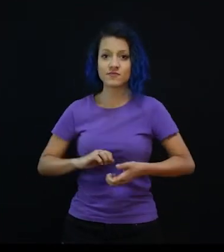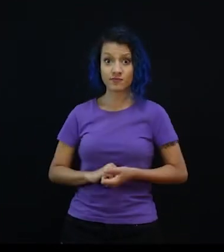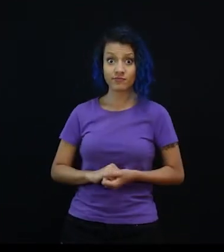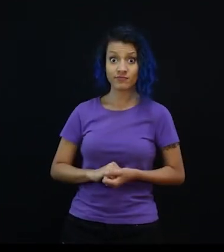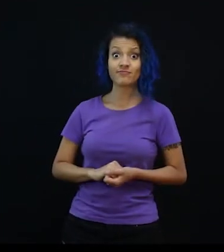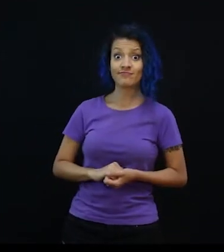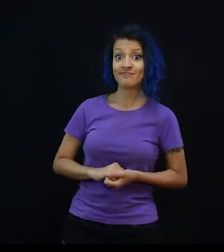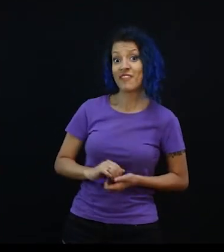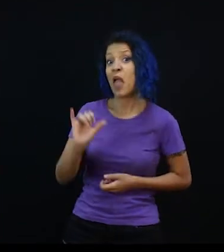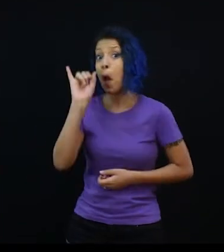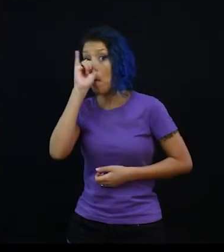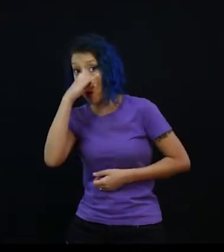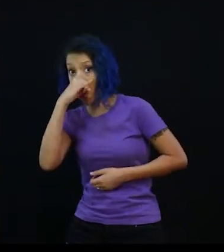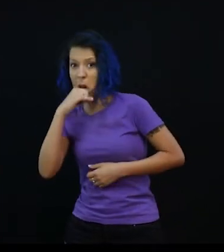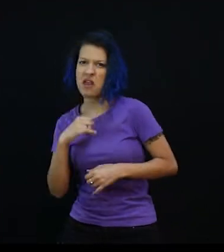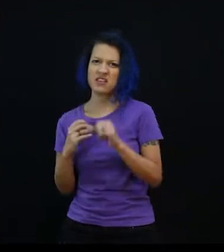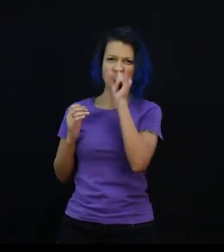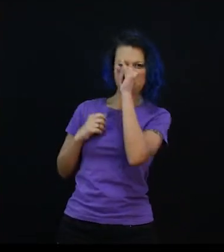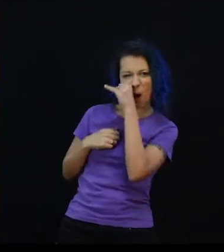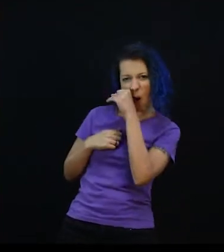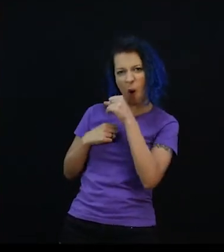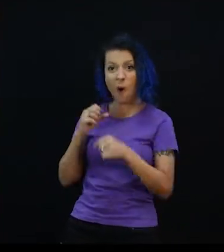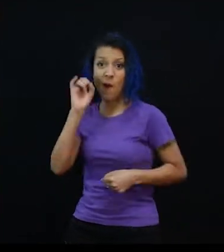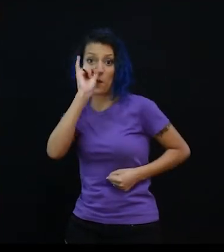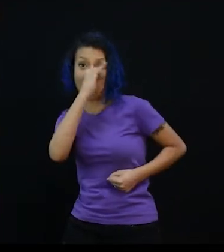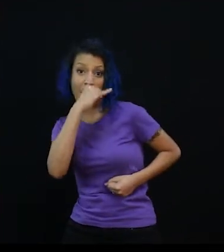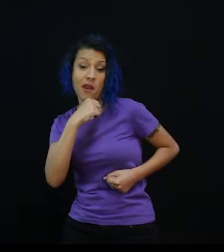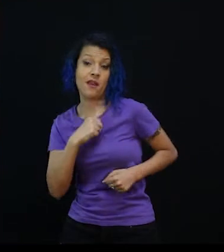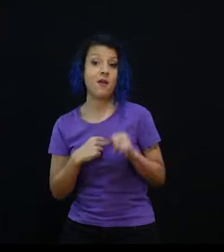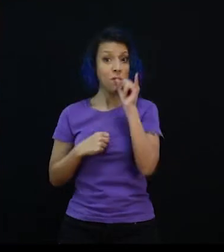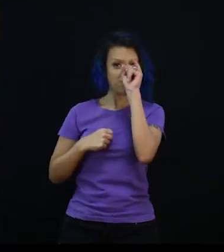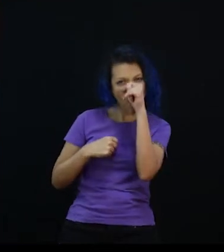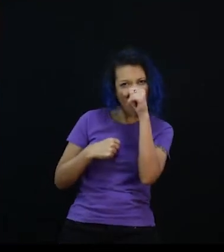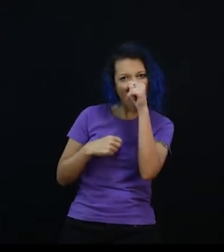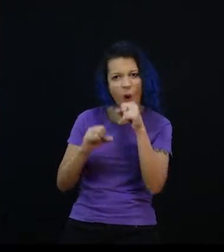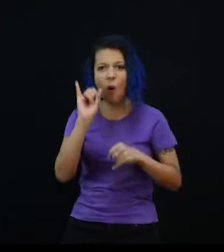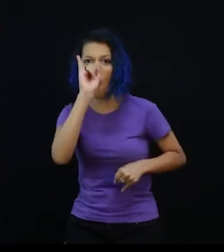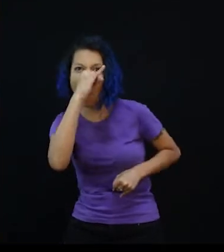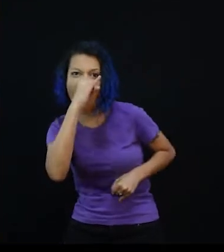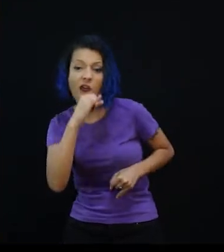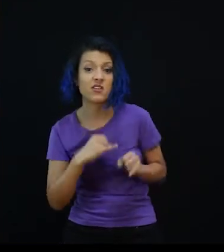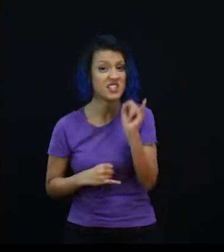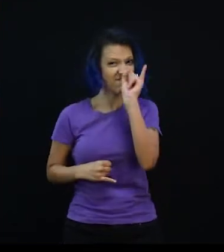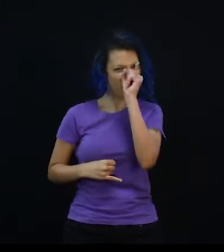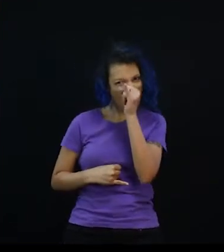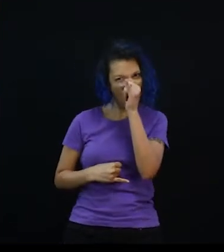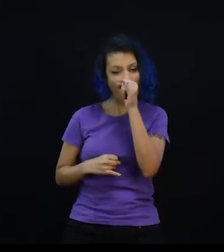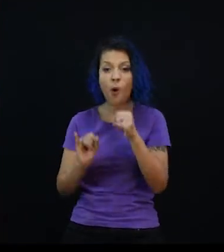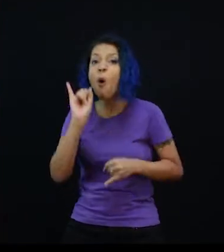É um porco esse porco